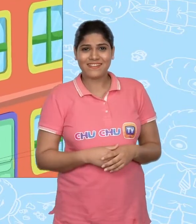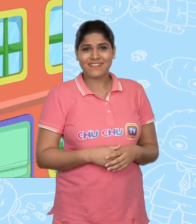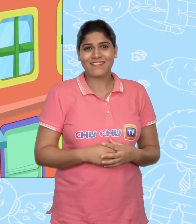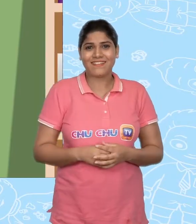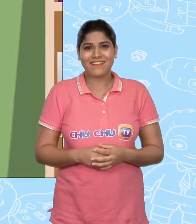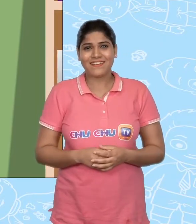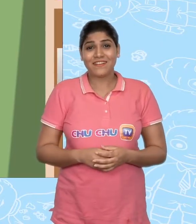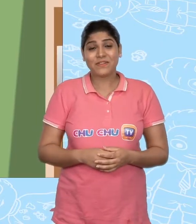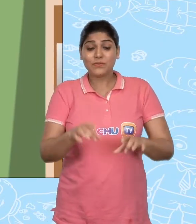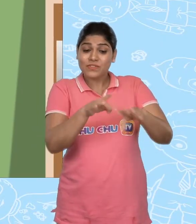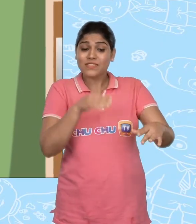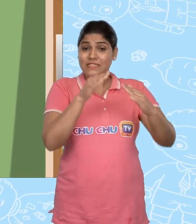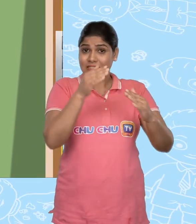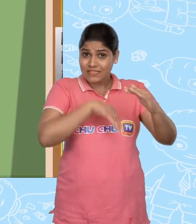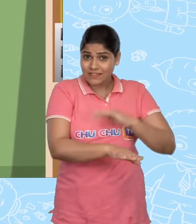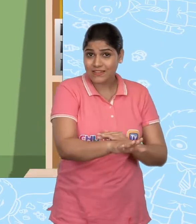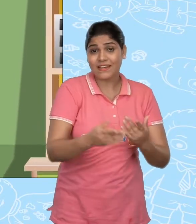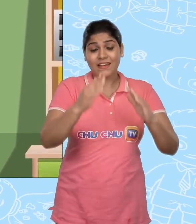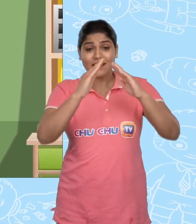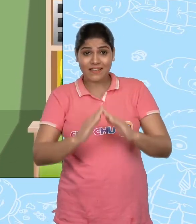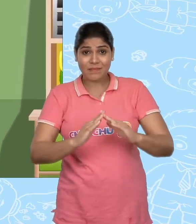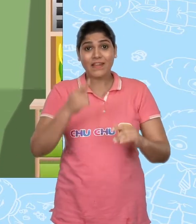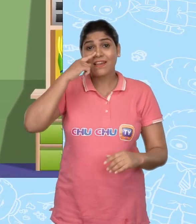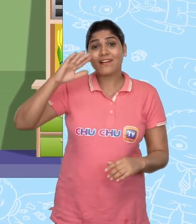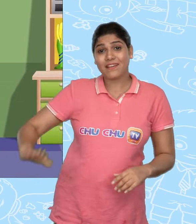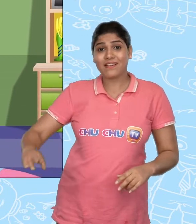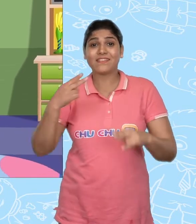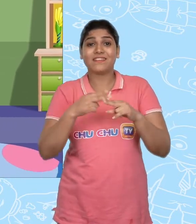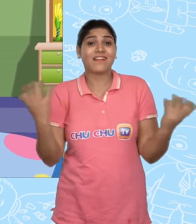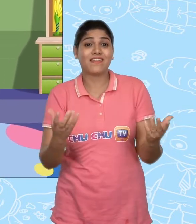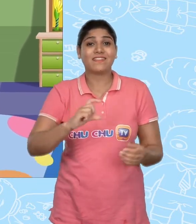उसी शहर के एक घर में ChuChu नाम की एक लड़की रहा करती थी.